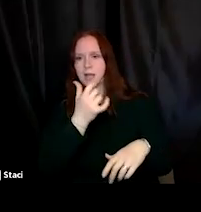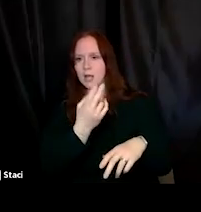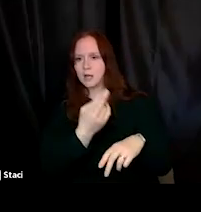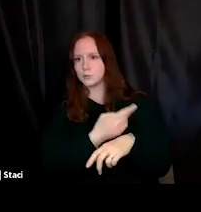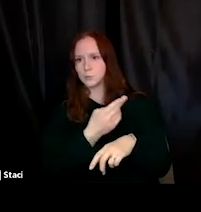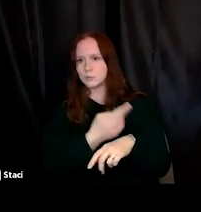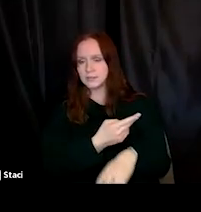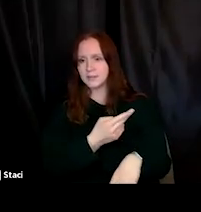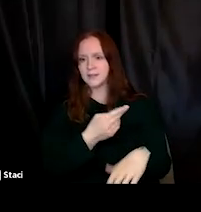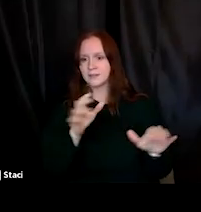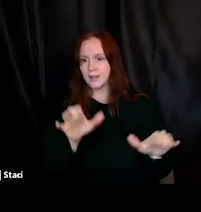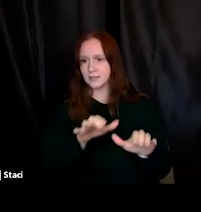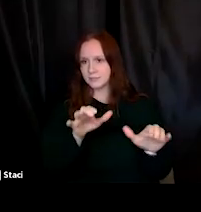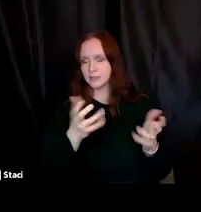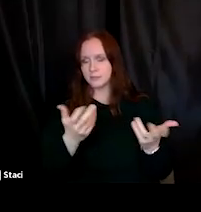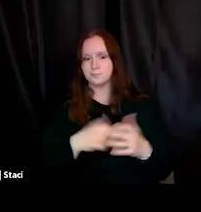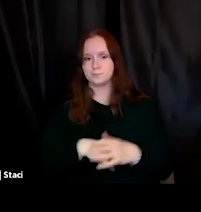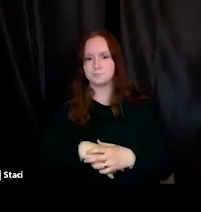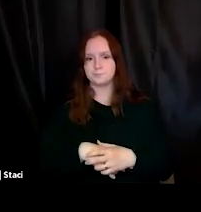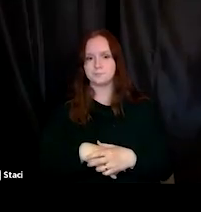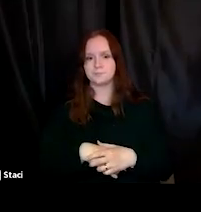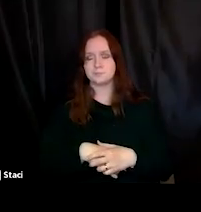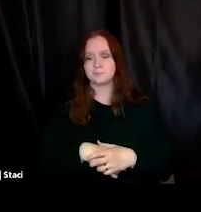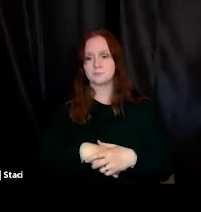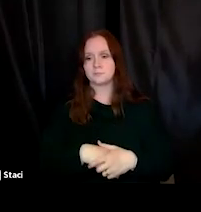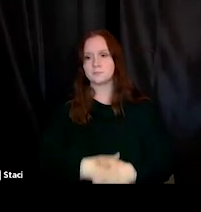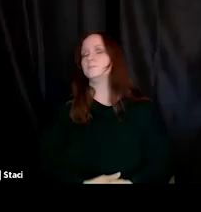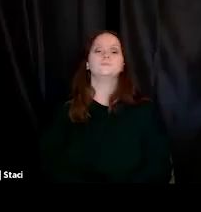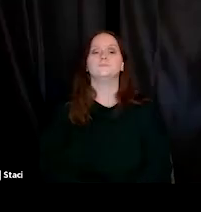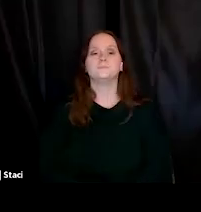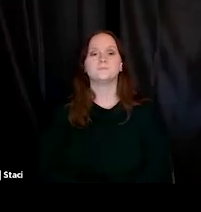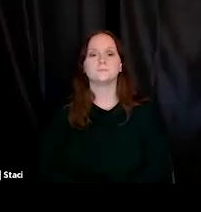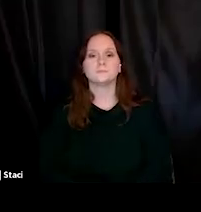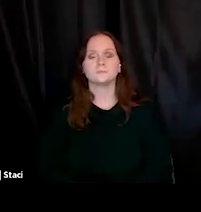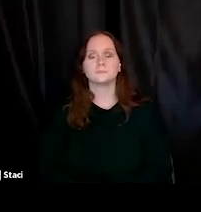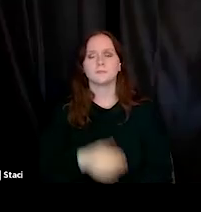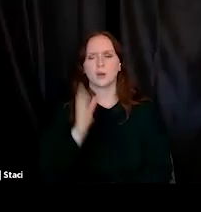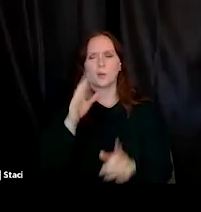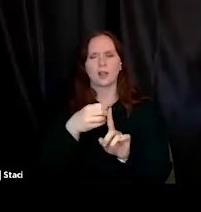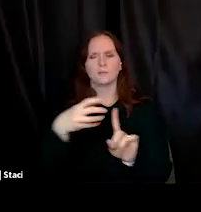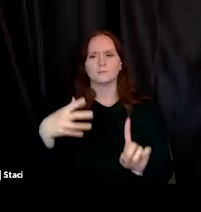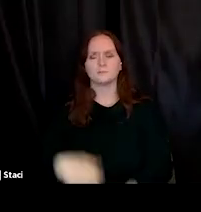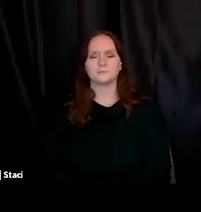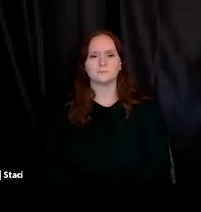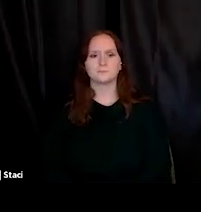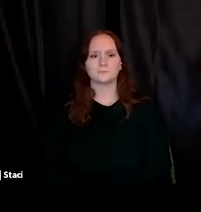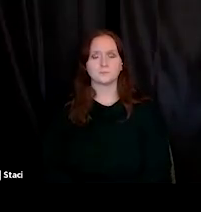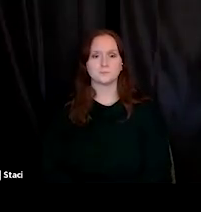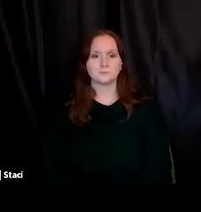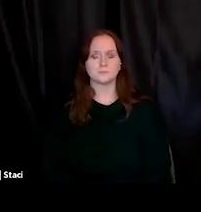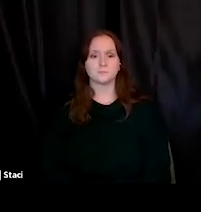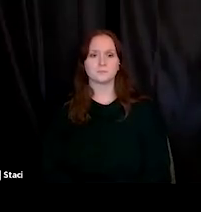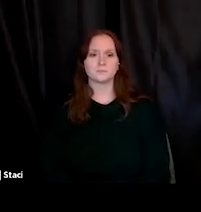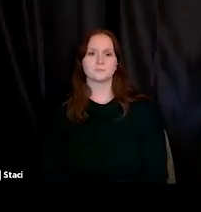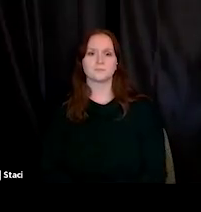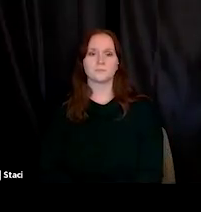en el buzón de entrega. Eso muestra un poco de la estructura allí. Y en el SAMHSA SOAR TA Center,